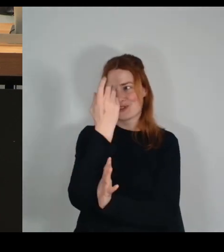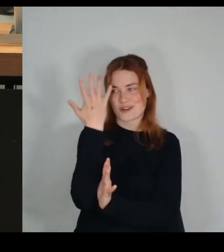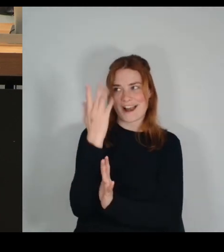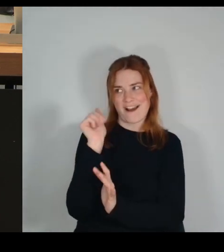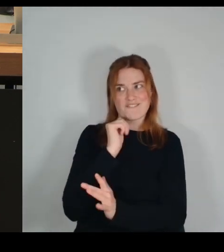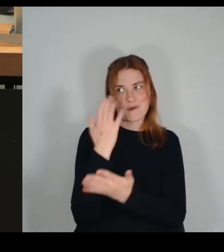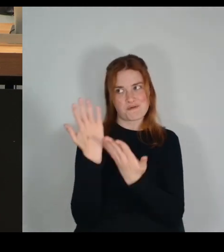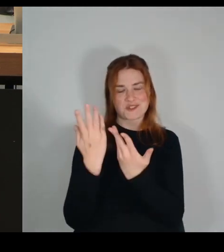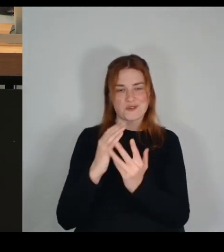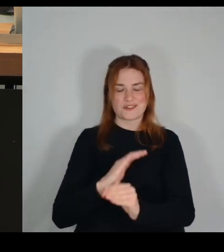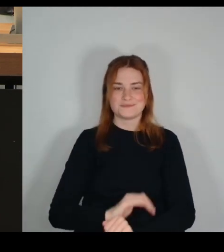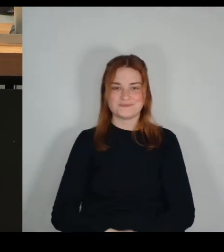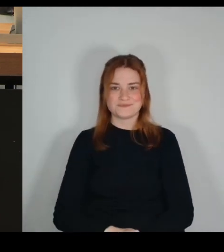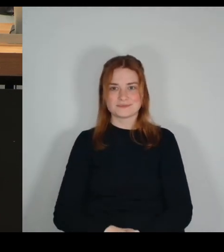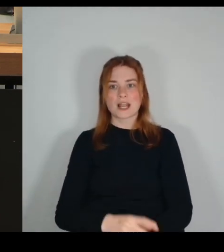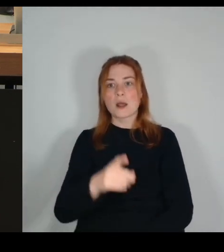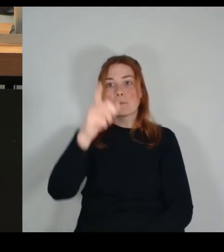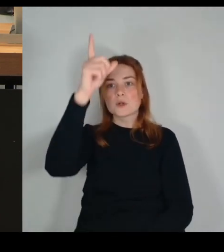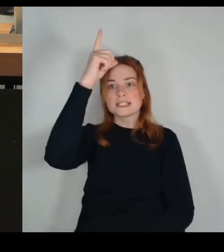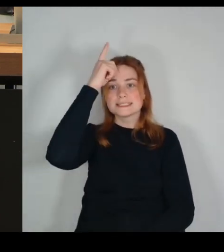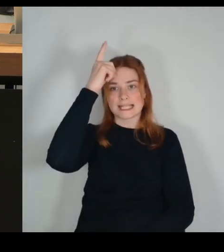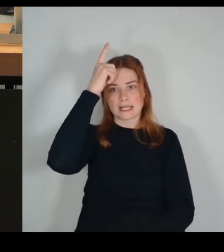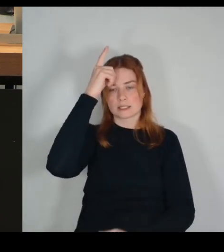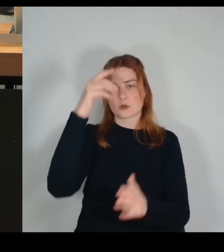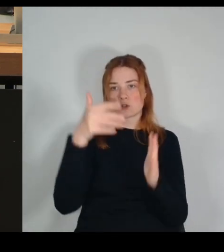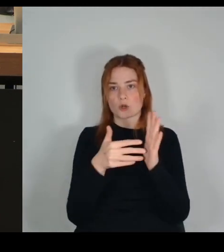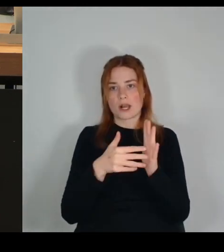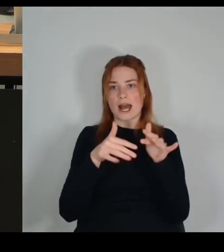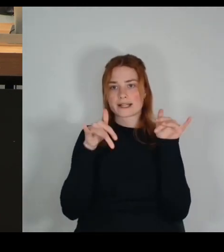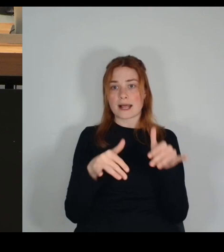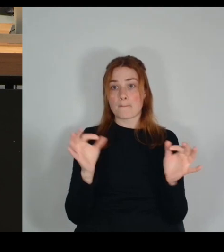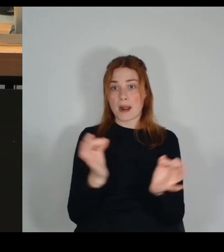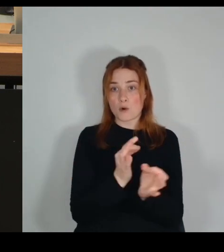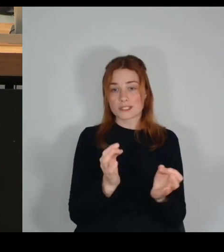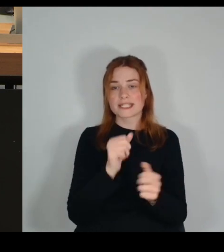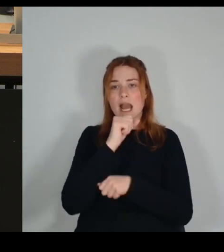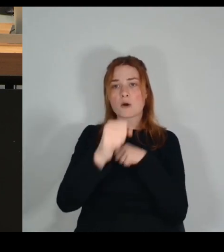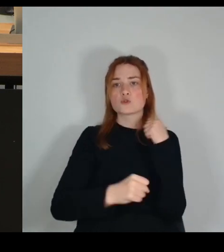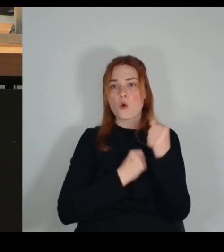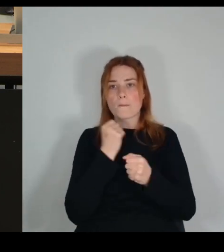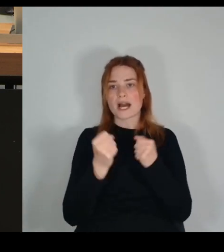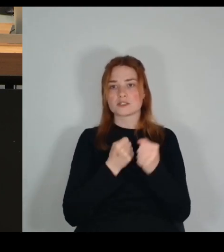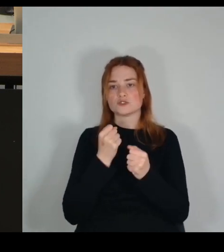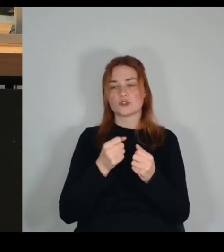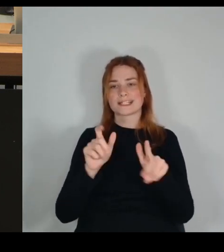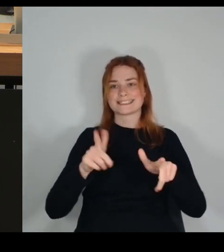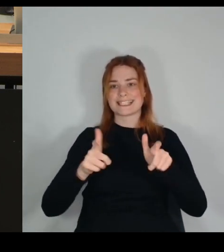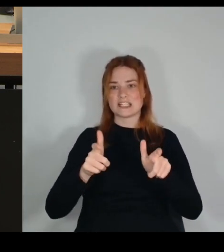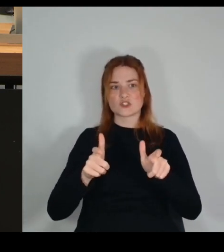kommt eben in kommen eben in der Gesellschaft verbreitete Stereotyp zum Tragen bei der Auswahl der Person.